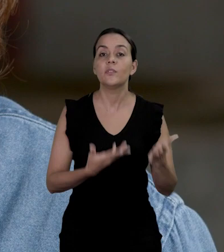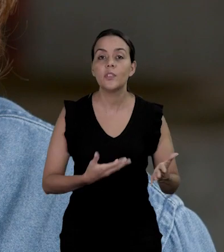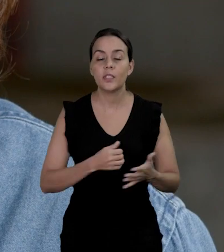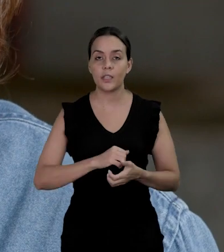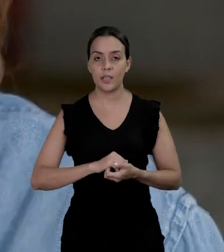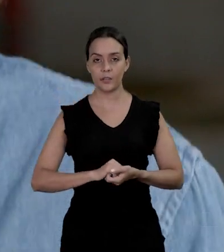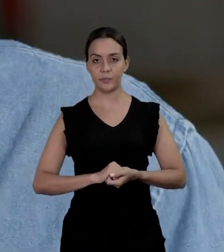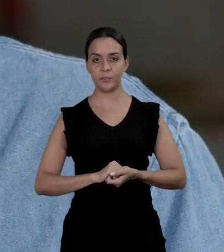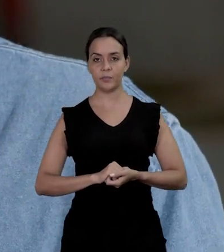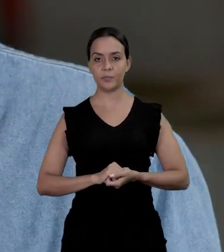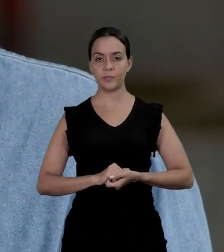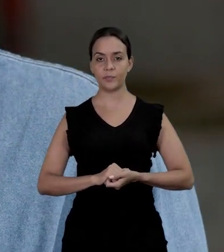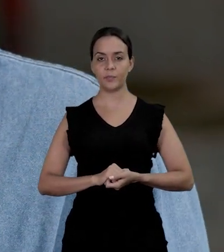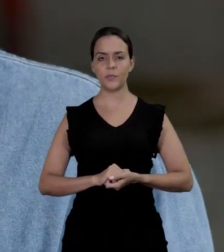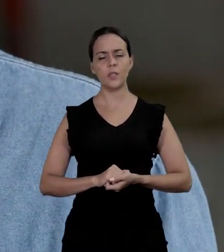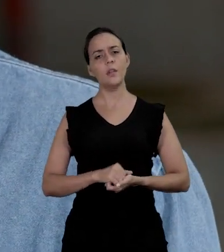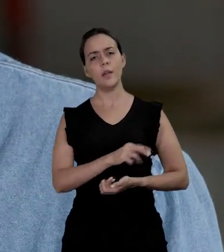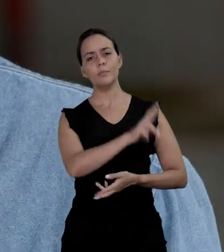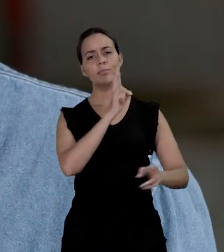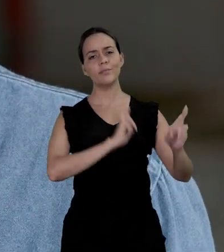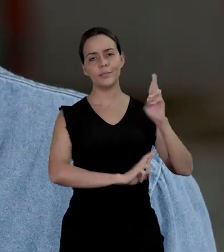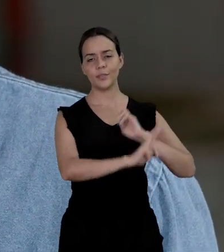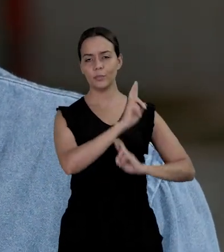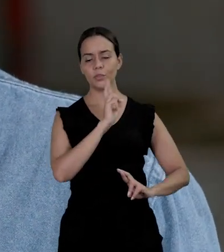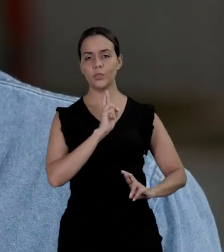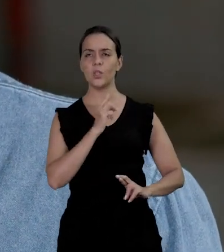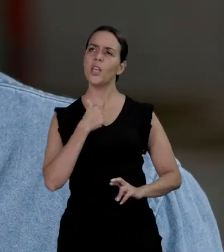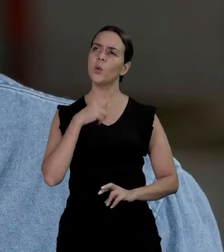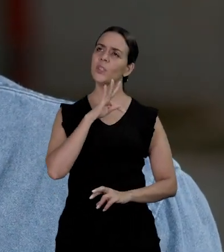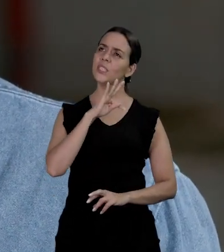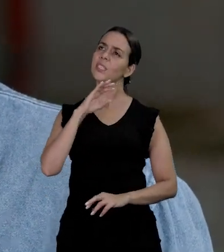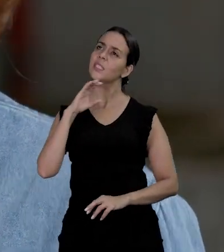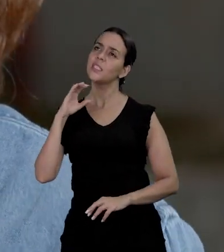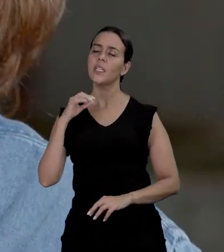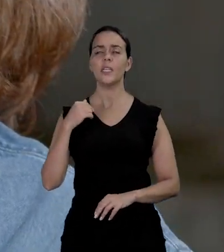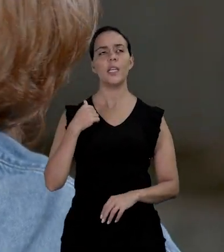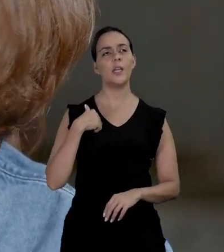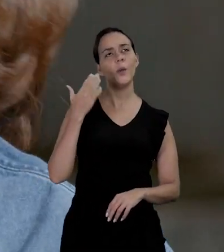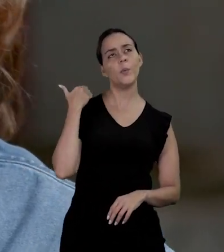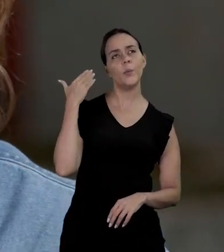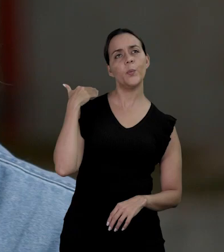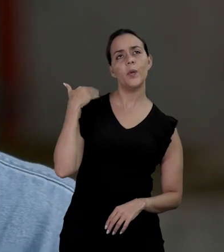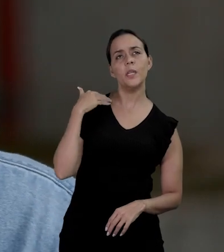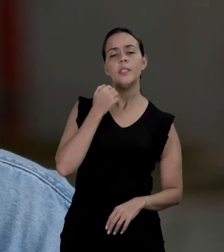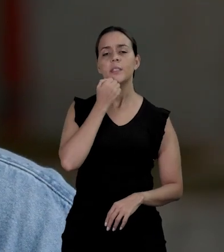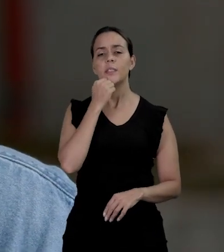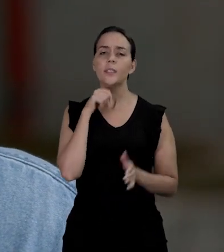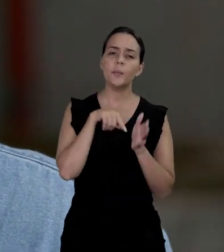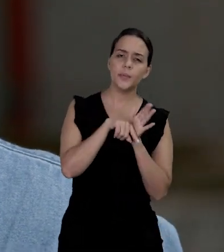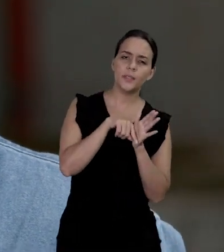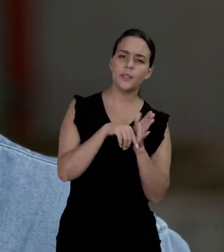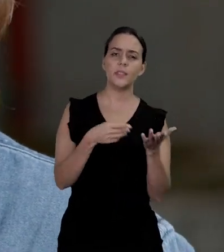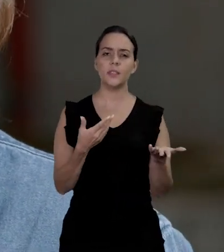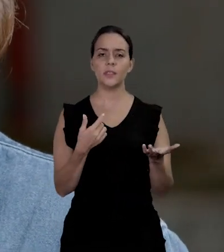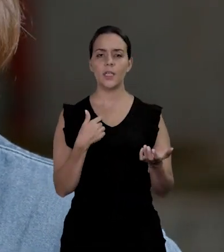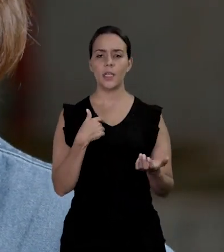Em geral, eles falavam assim: Quando eu fiz TCC ou quando eu fiz iniciação científica,